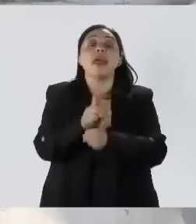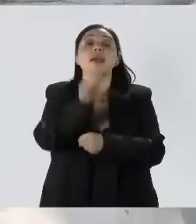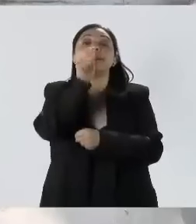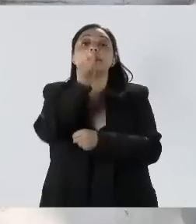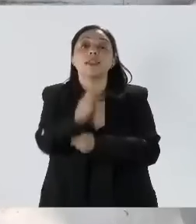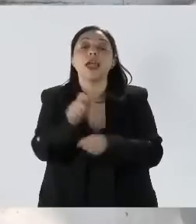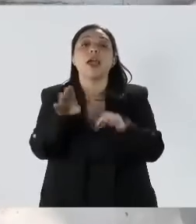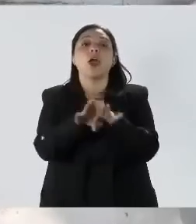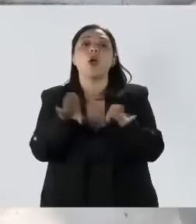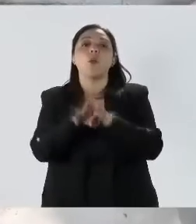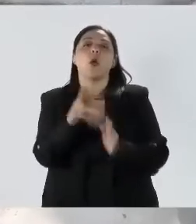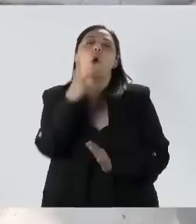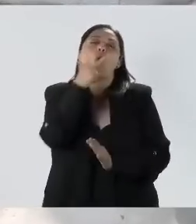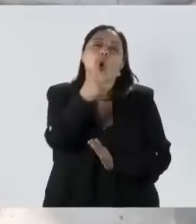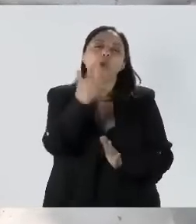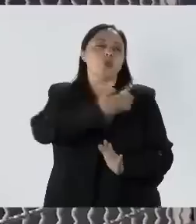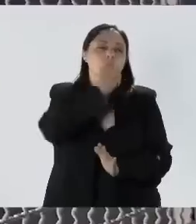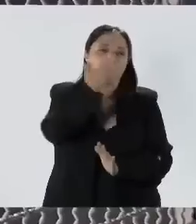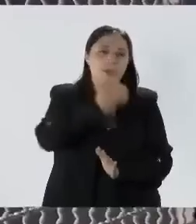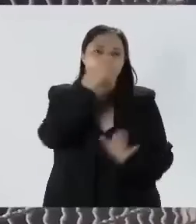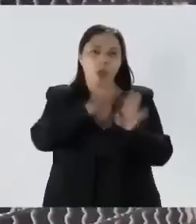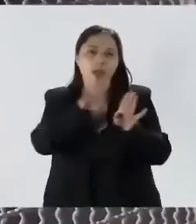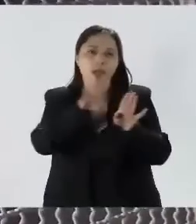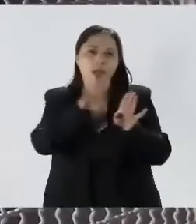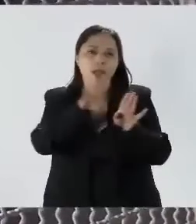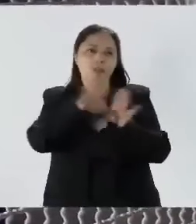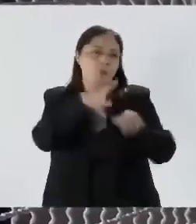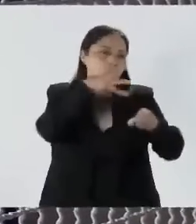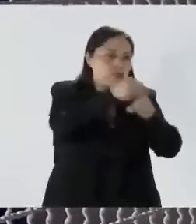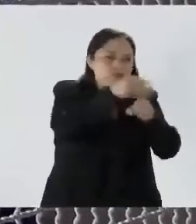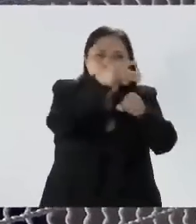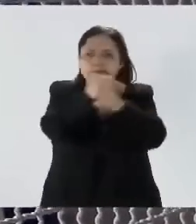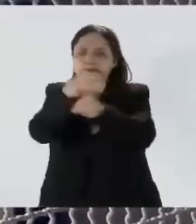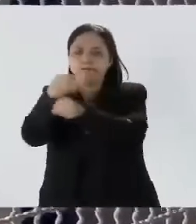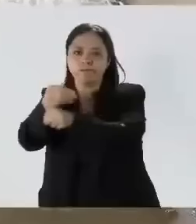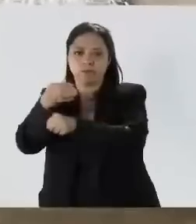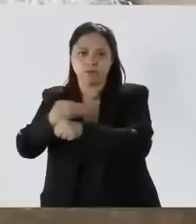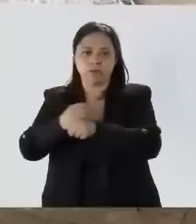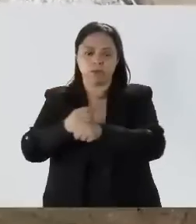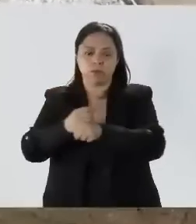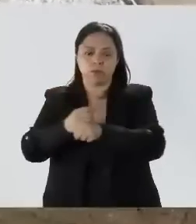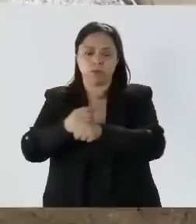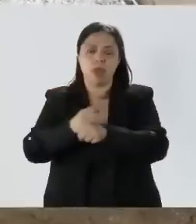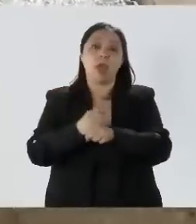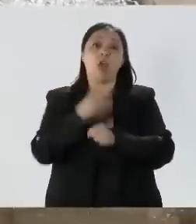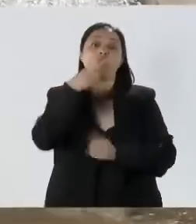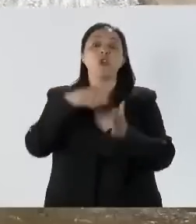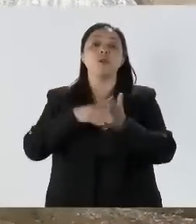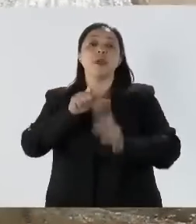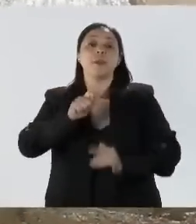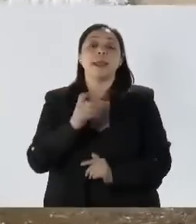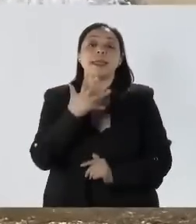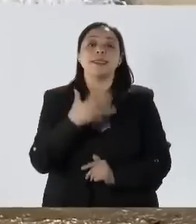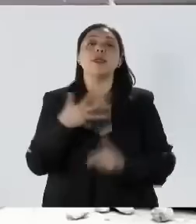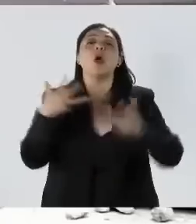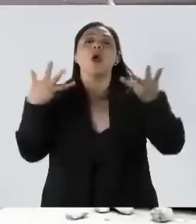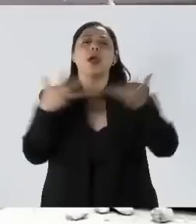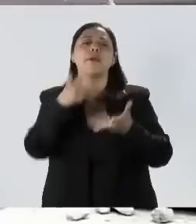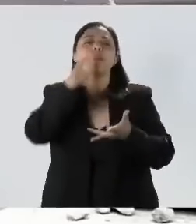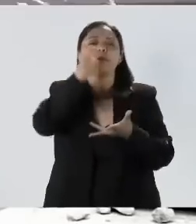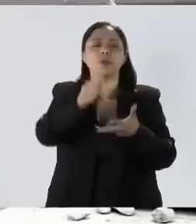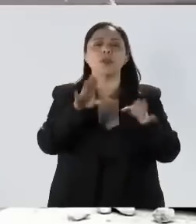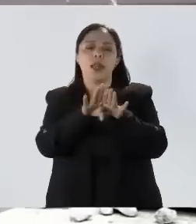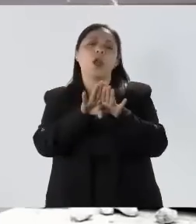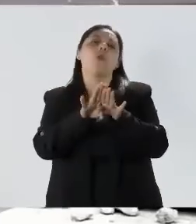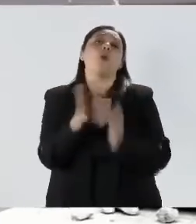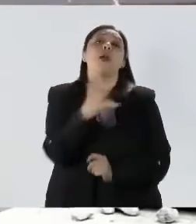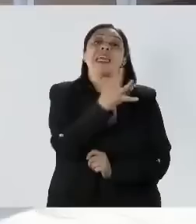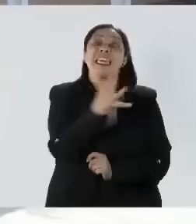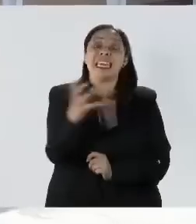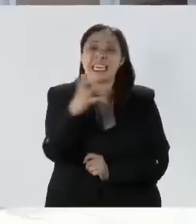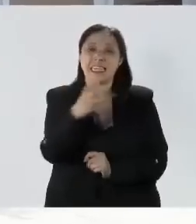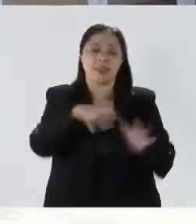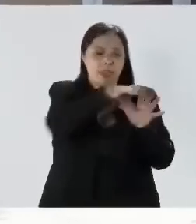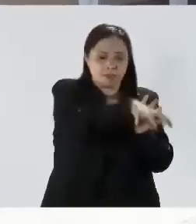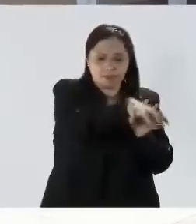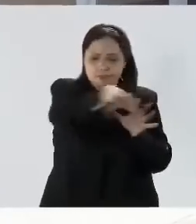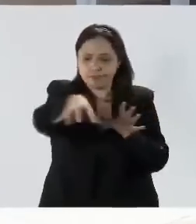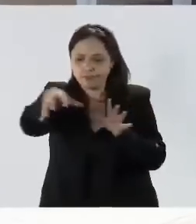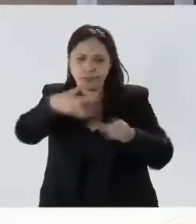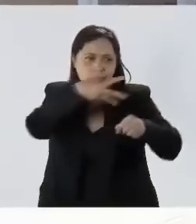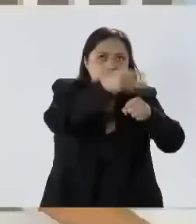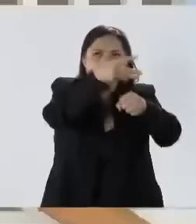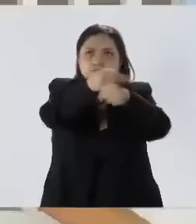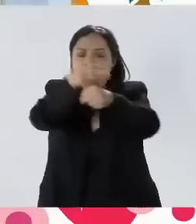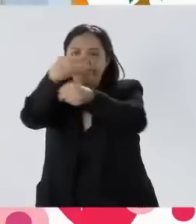ocho planteles y en 2025 vamos a rehabilitar 500 planteles en todas las demarcaciones además de la